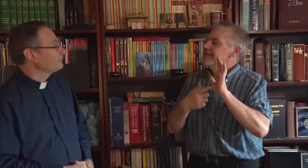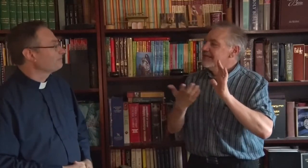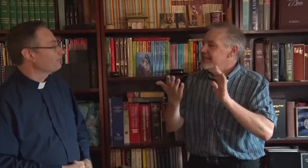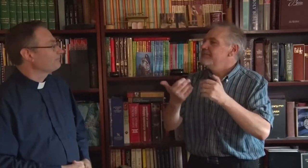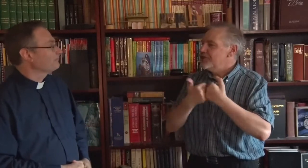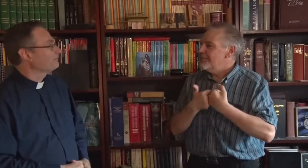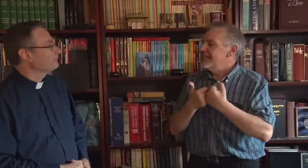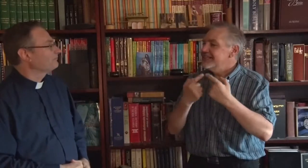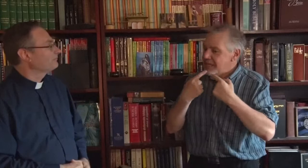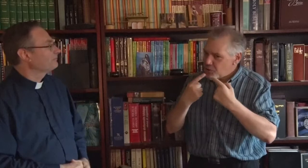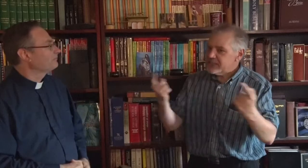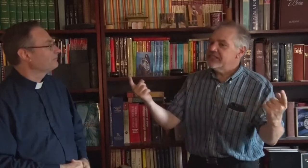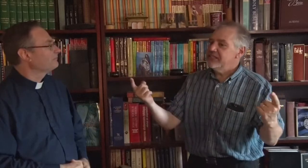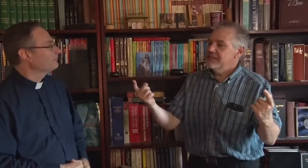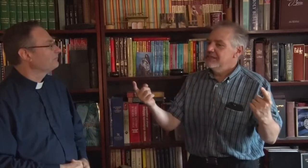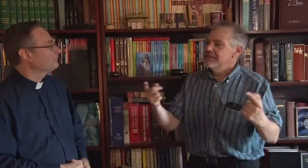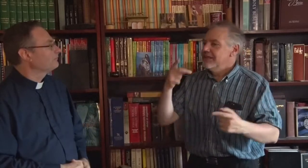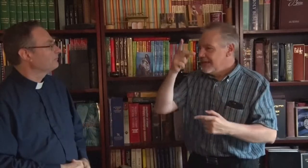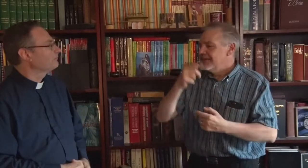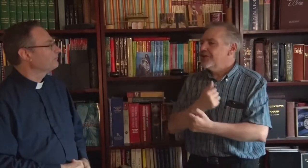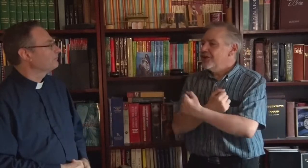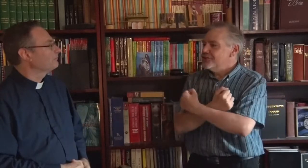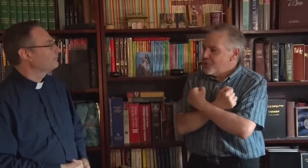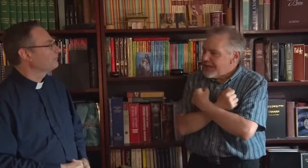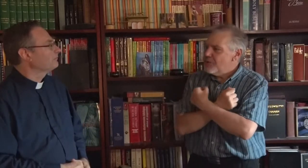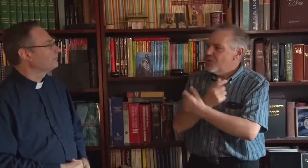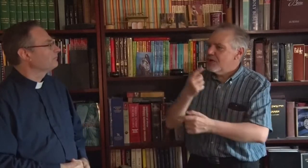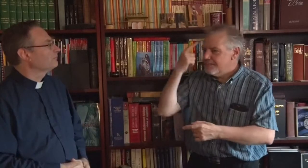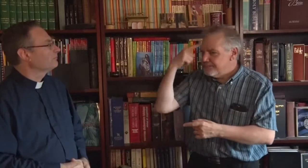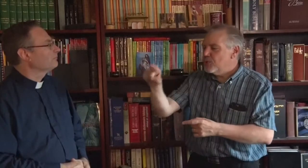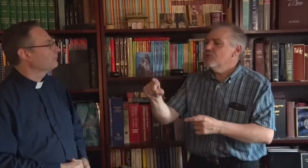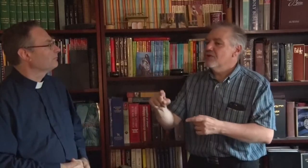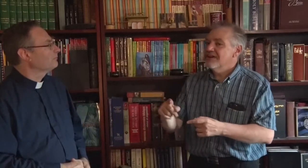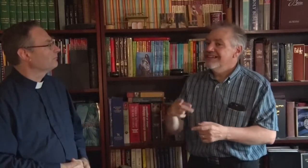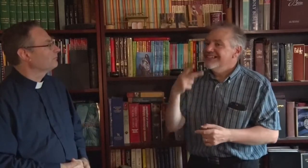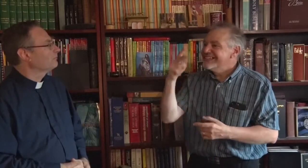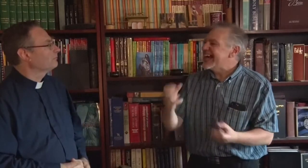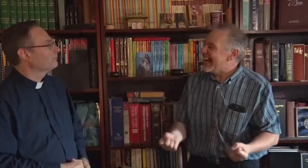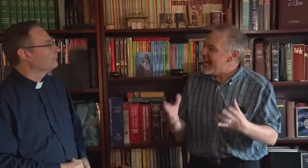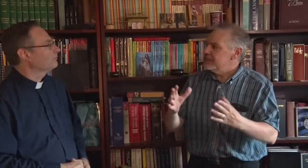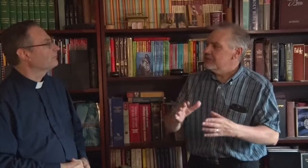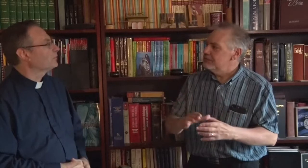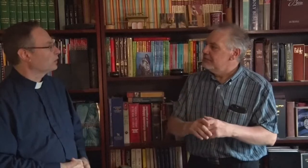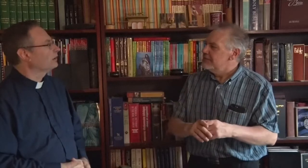Il m’a demandé d’annoncer que son amour pour sa création…